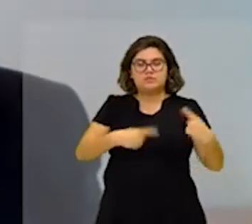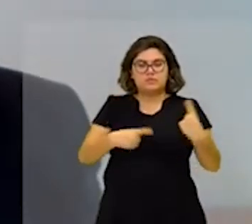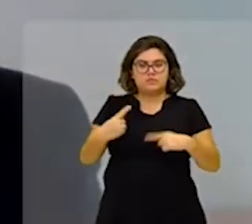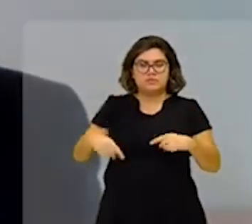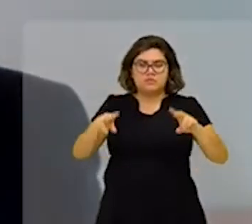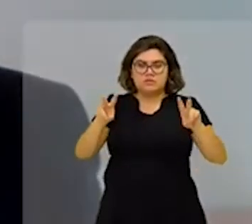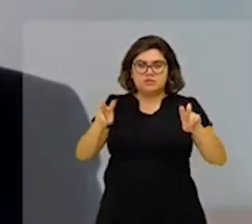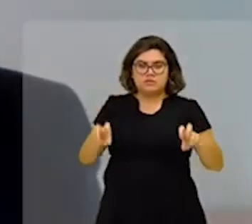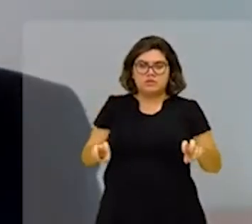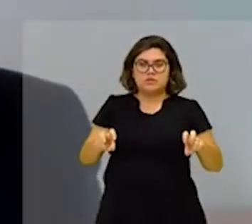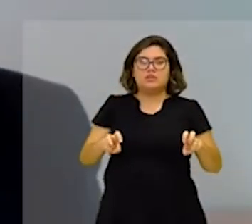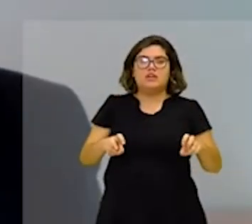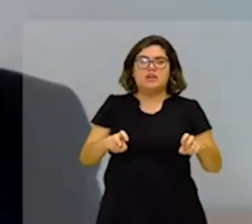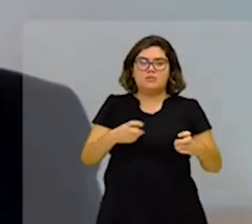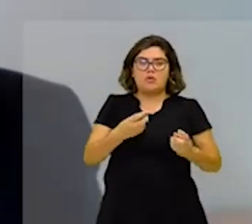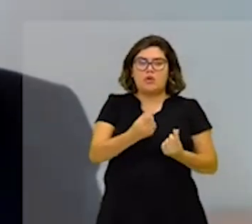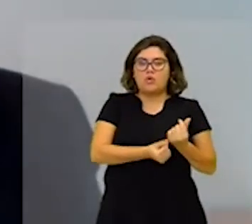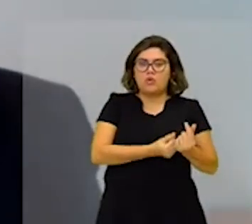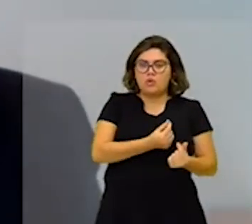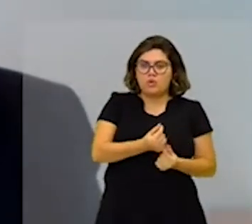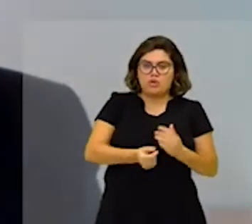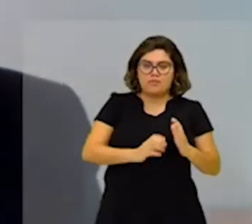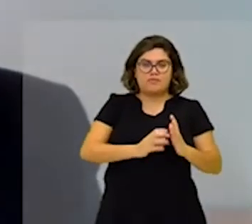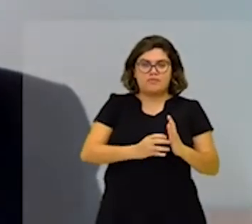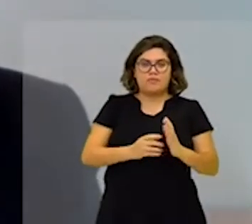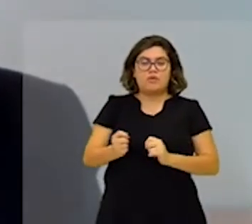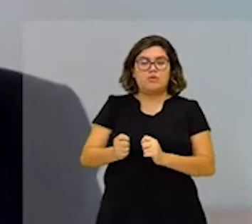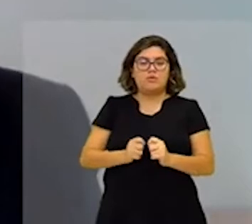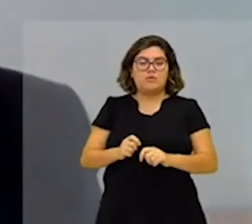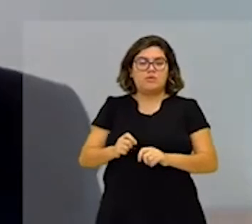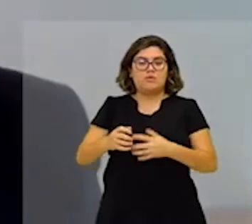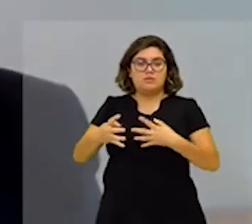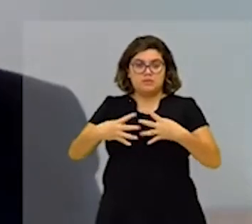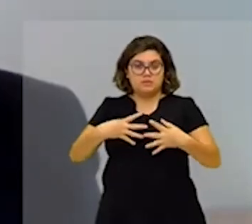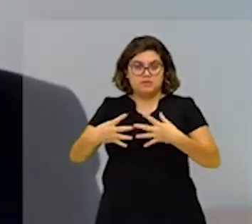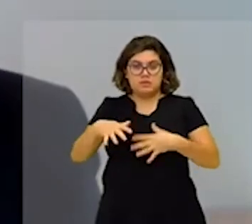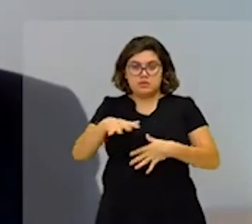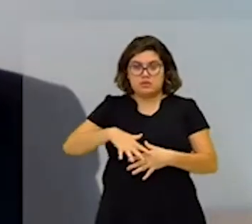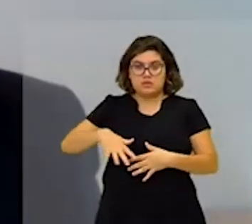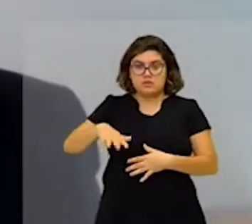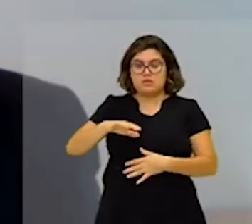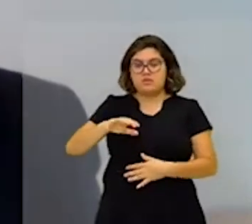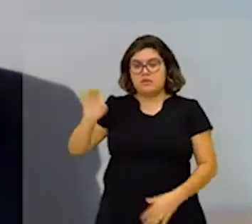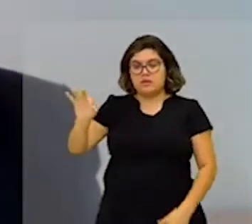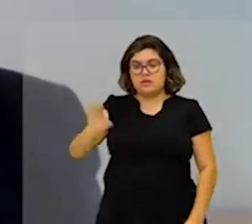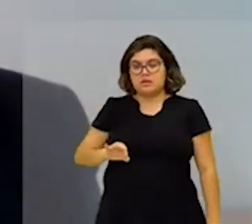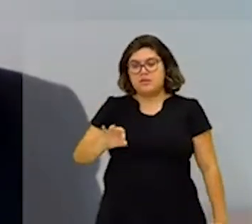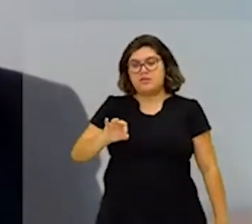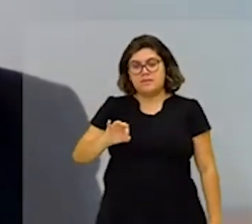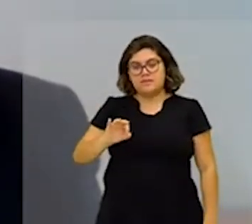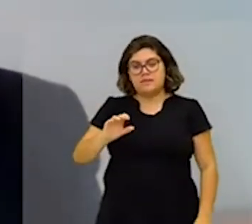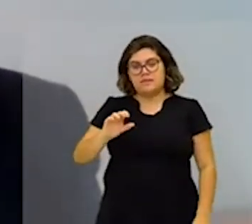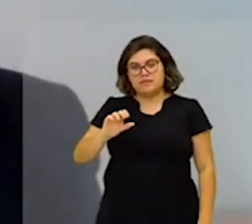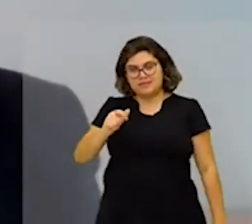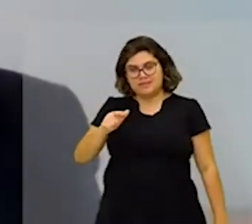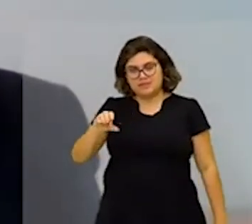contas partidárias controle transparência e ações afirmativas Agradecemos a compreensão e até breve